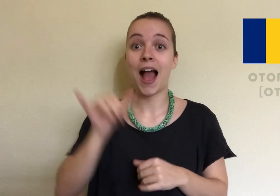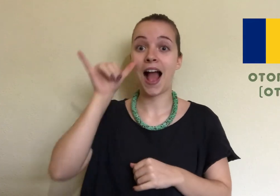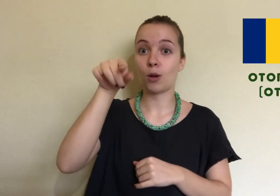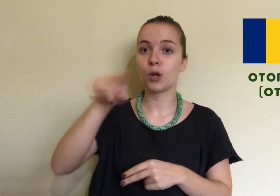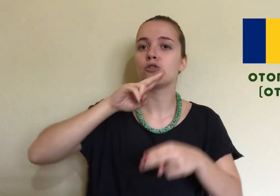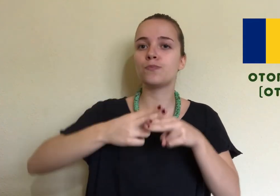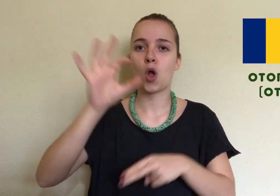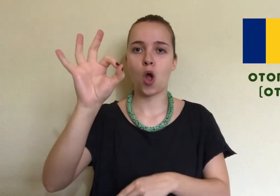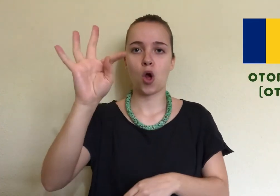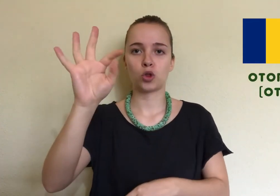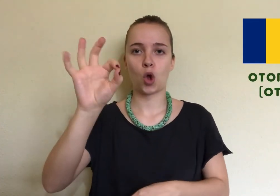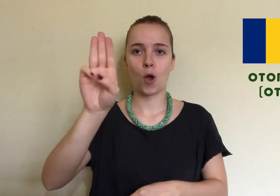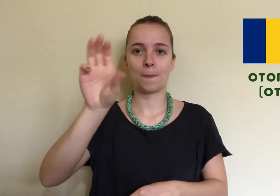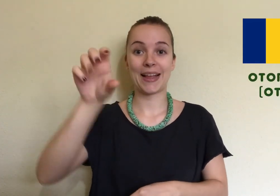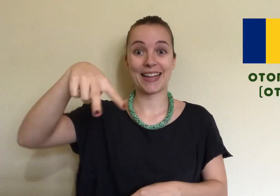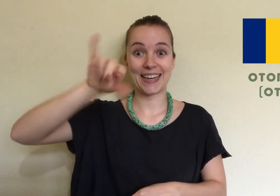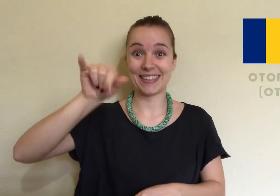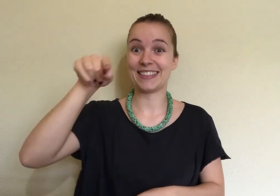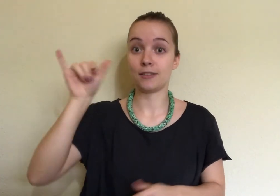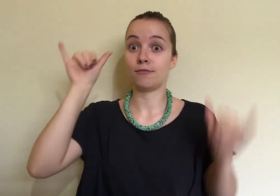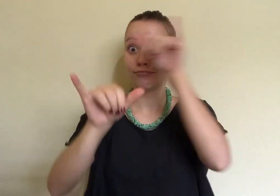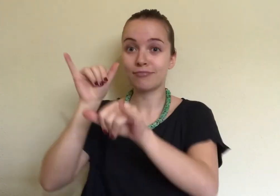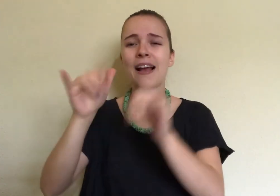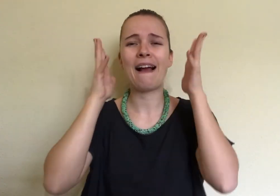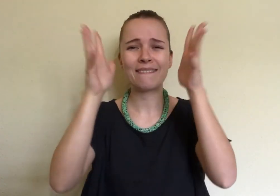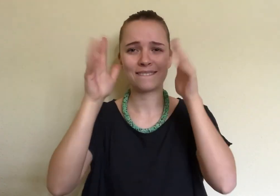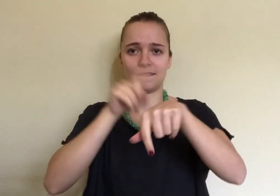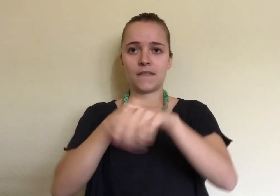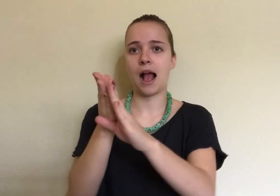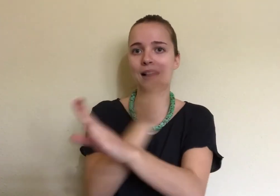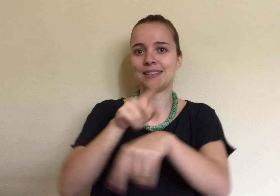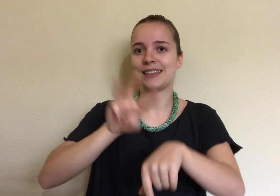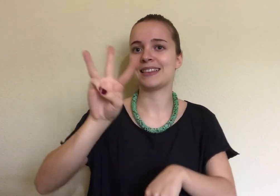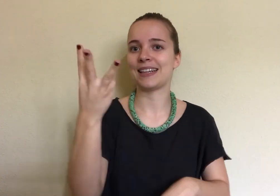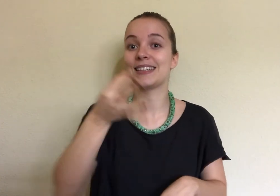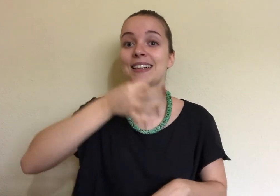El aeropuerto se llama Otopeni, y se recomienda aterrizar antes de las 15:00h.,